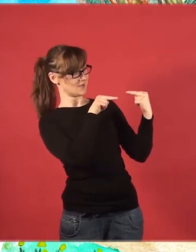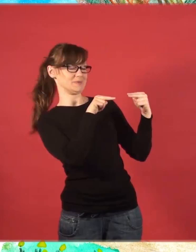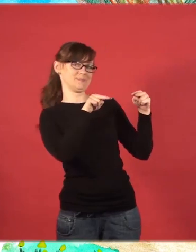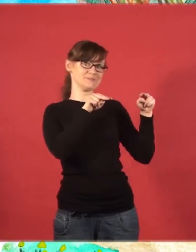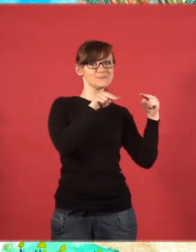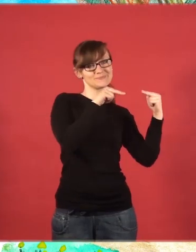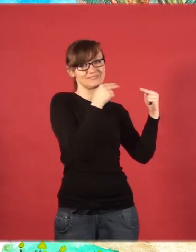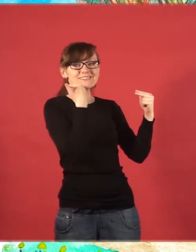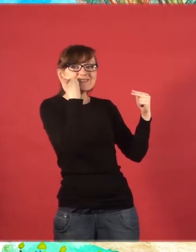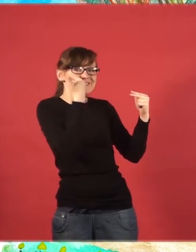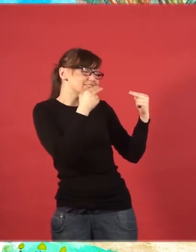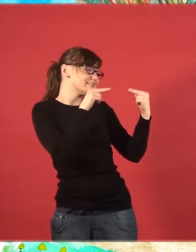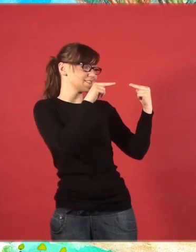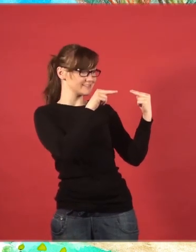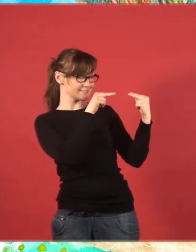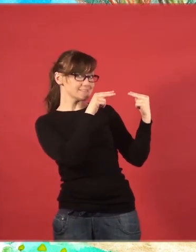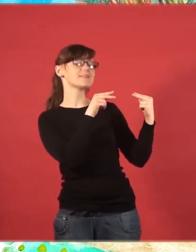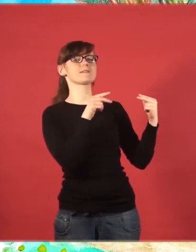W ogrodzie dziewczęta spoglądały na siebie nieśmiało.